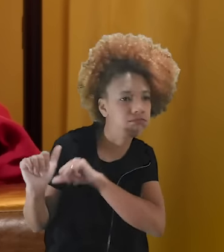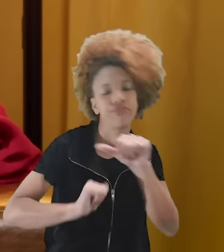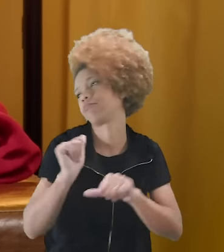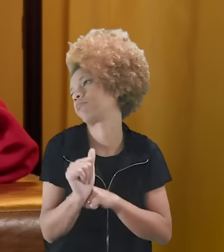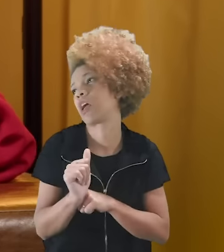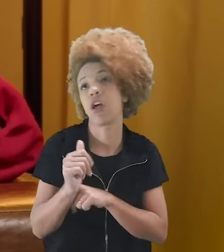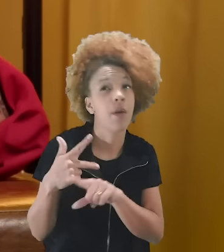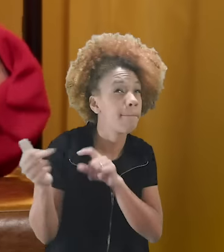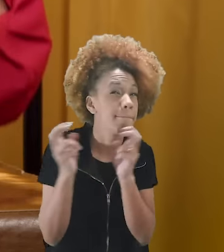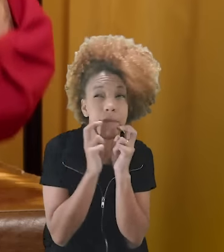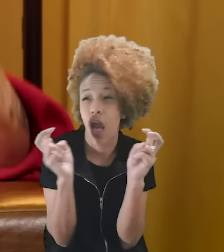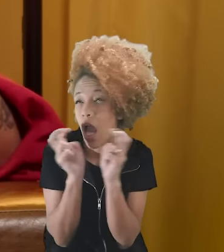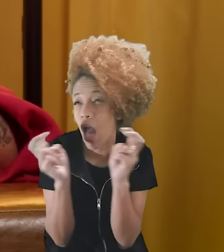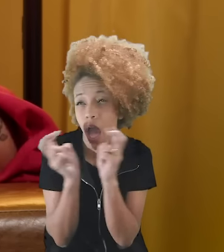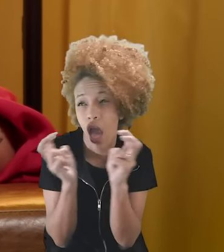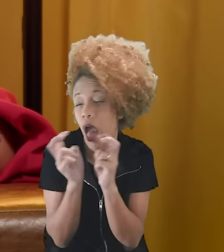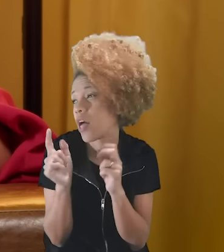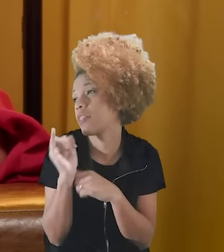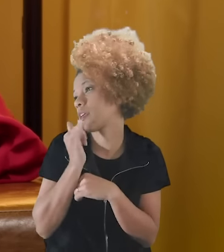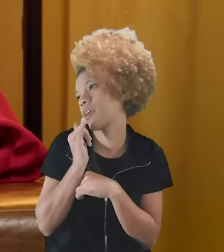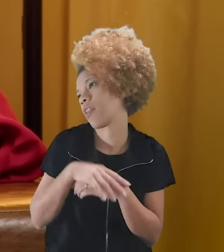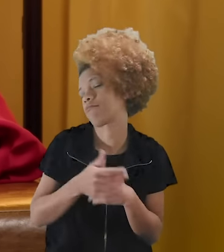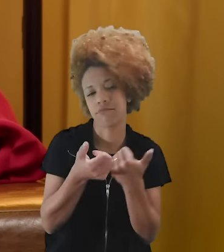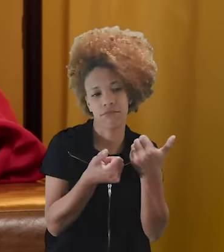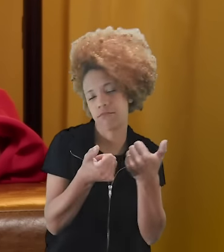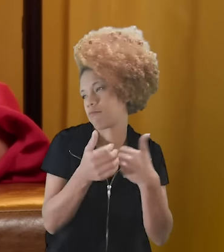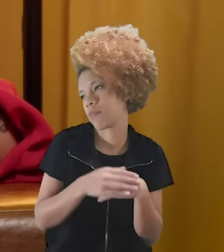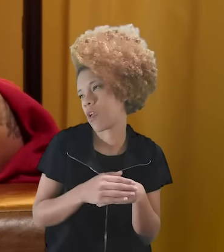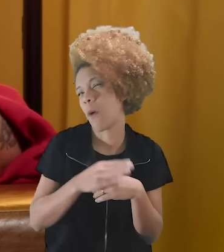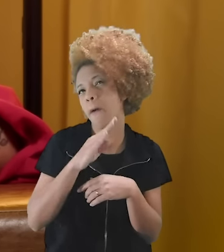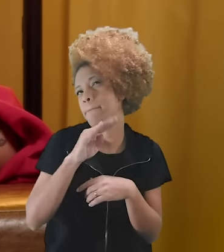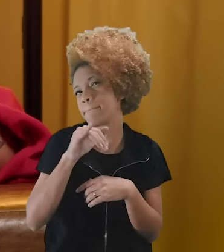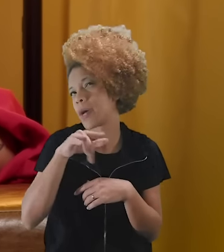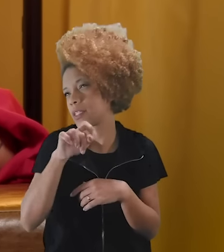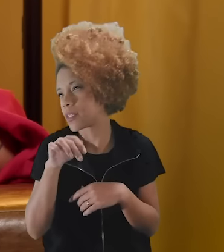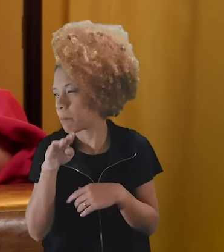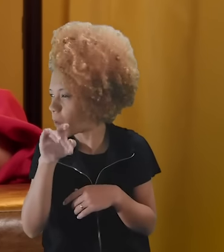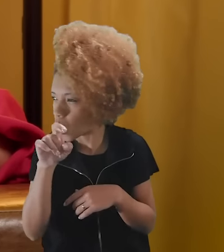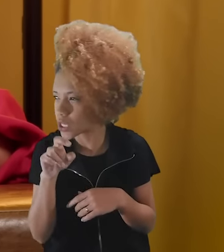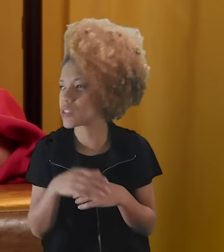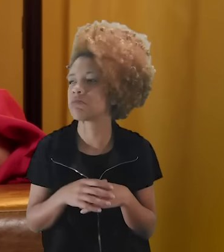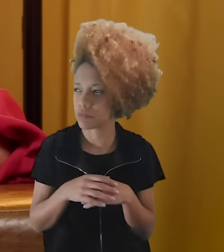o mapa e o pessoal foi a loucura naquele jogo naquele jogo no MBX inclusive foi absurdo assim